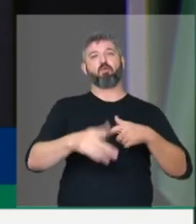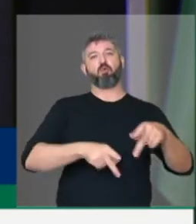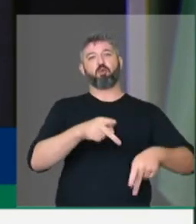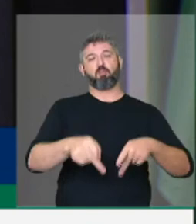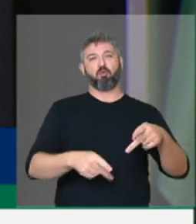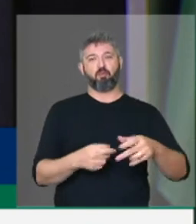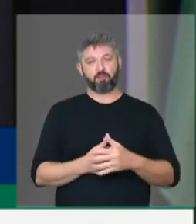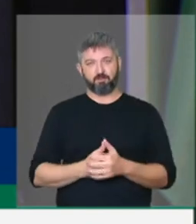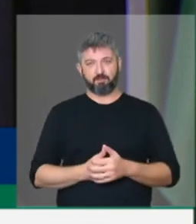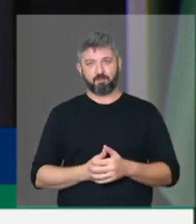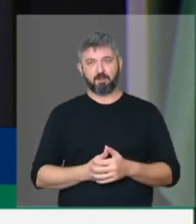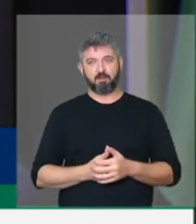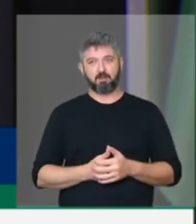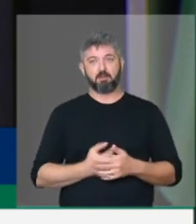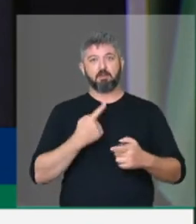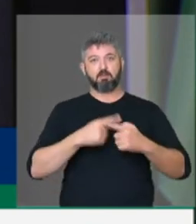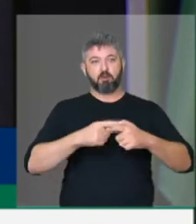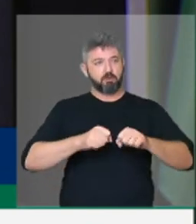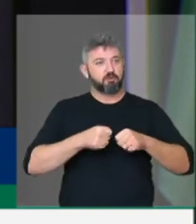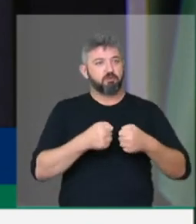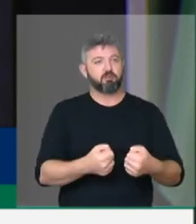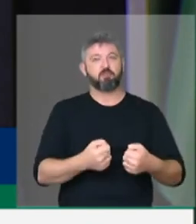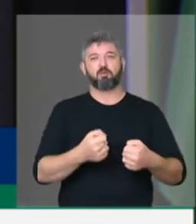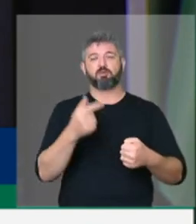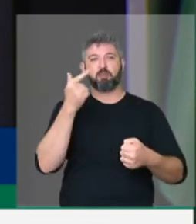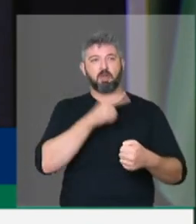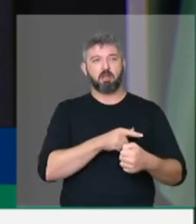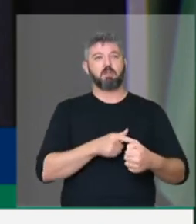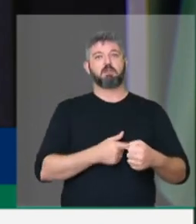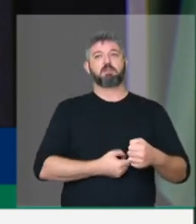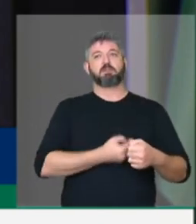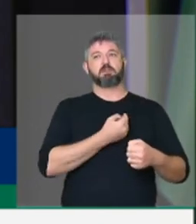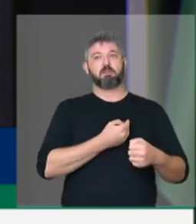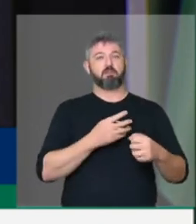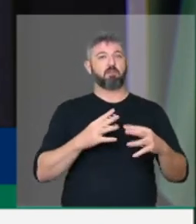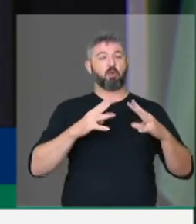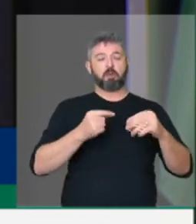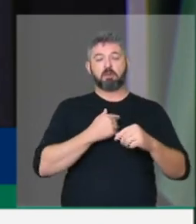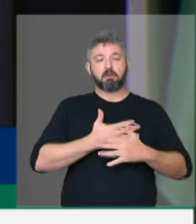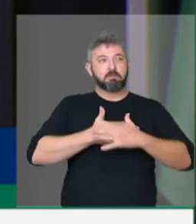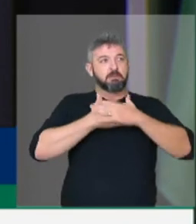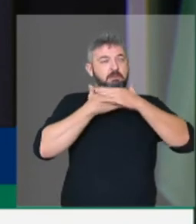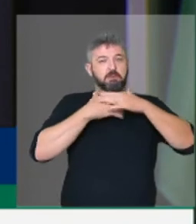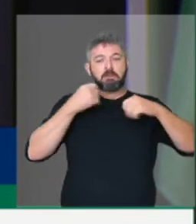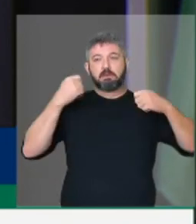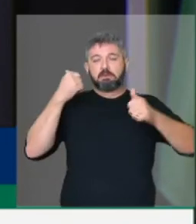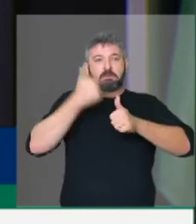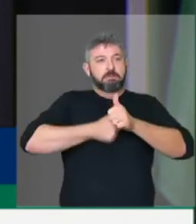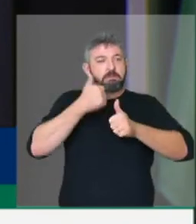BRASILEIRO. PELA DEDICAÇÃO, PELO ESFORÇO ESTÃO TODOS EXTENUADOS TENTANDO SALVAR A VIDA DOS BRASILEIROS.